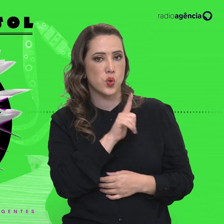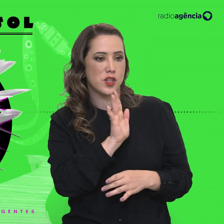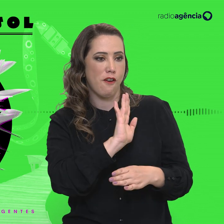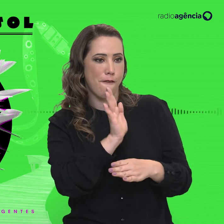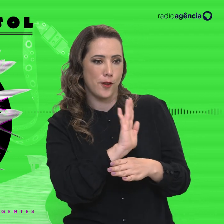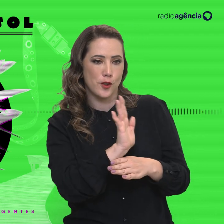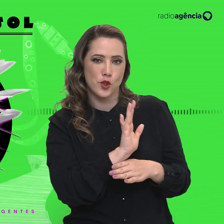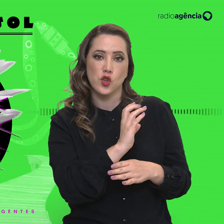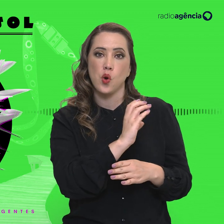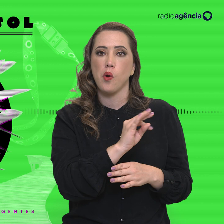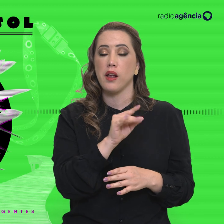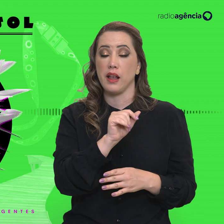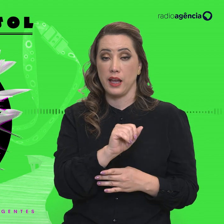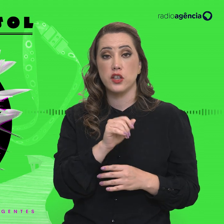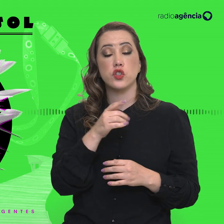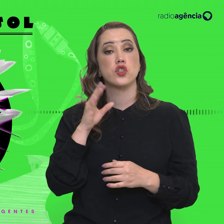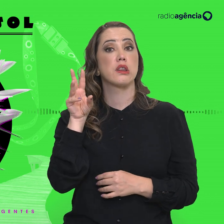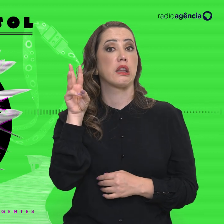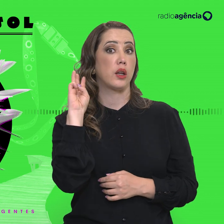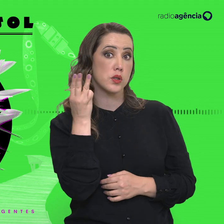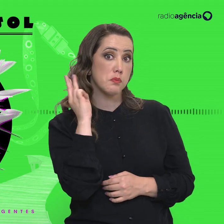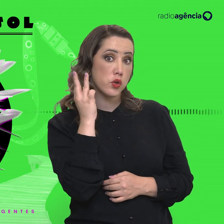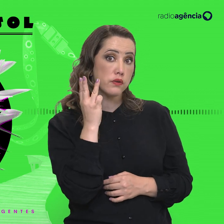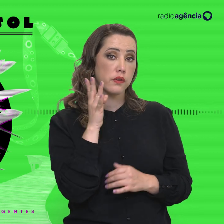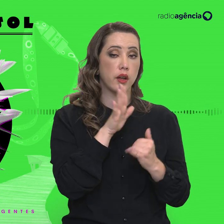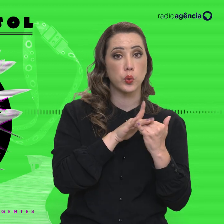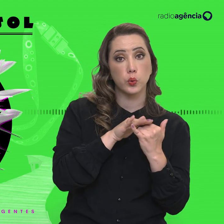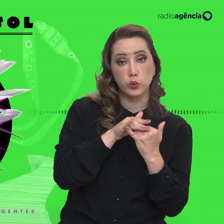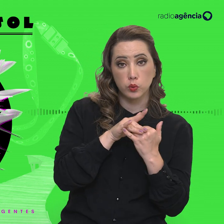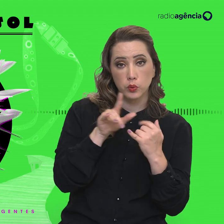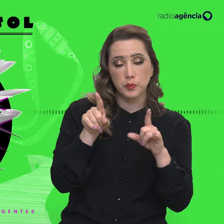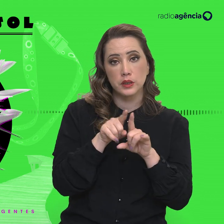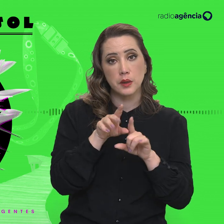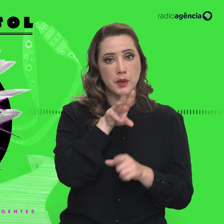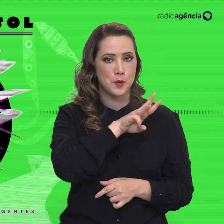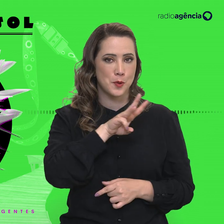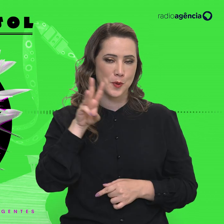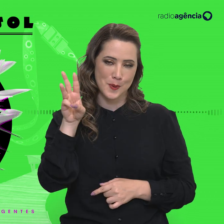Agora até no Spotify, no YouTube e no site da Agência Brasil, lá onde está a Radioagência,